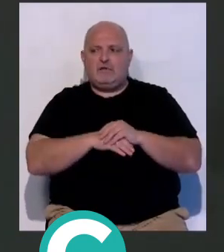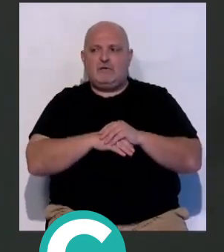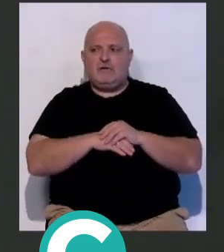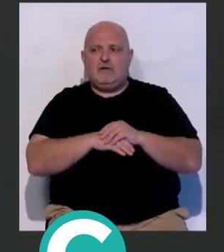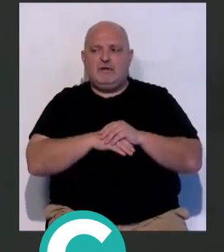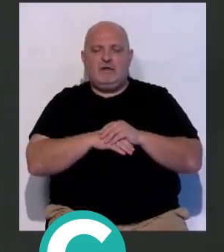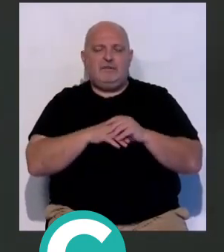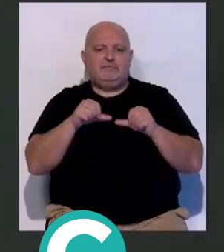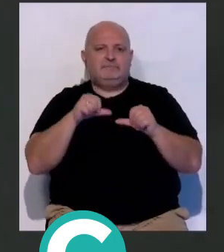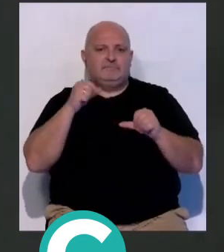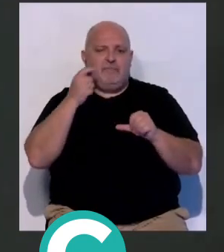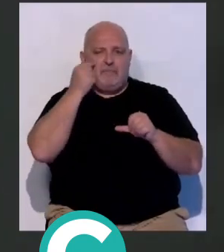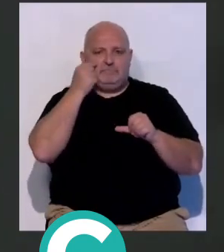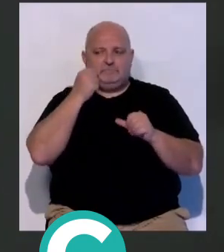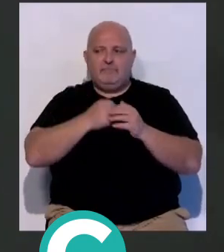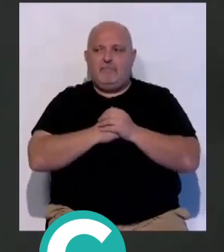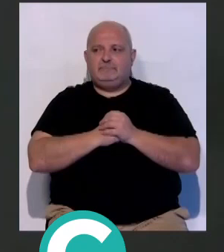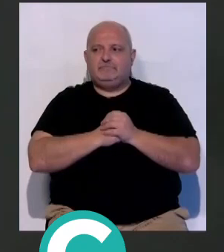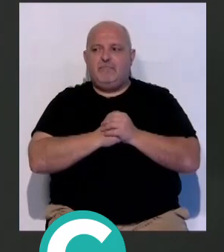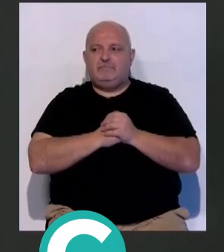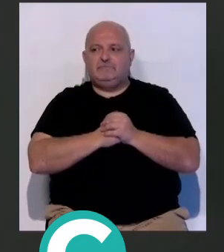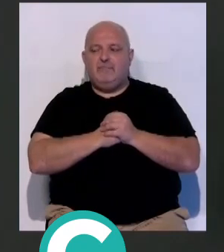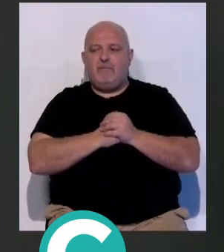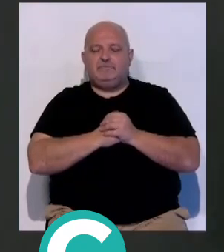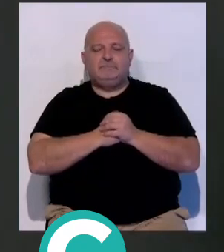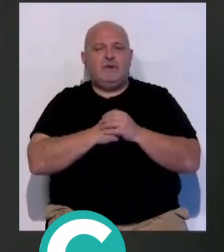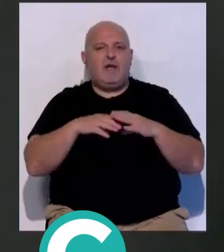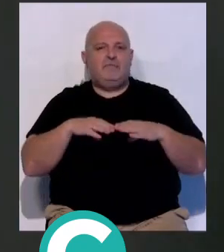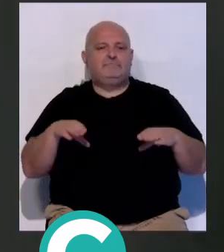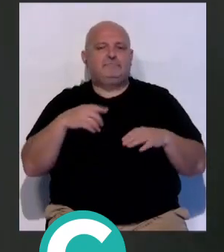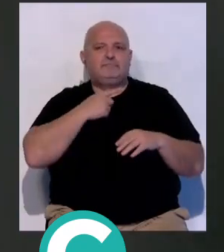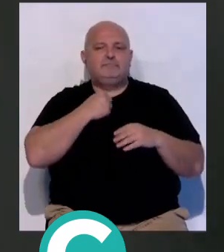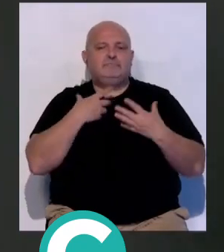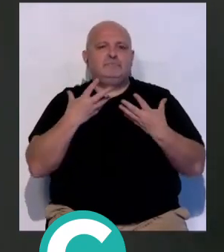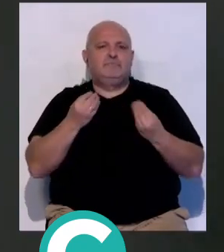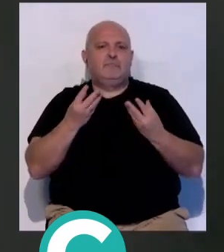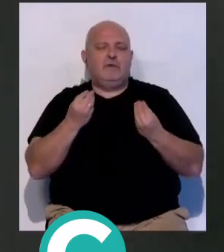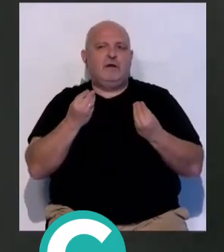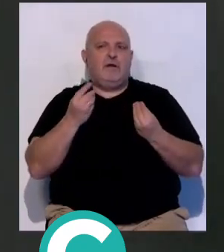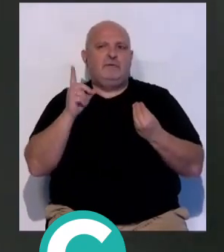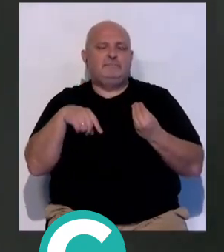vallecas mejor Entonces no de Argentina me ha gustado a mí mucho me ha gustado a mí mucho Me